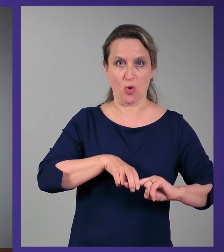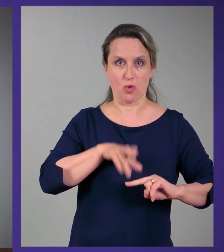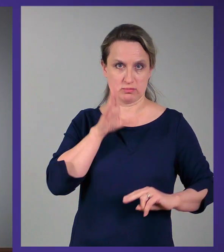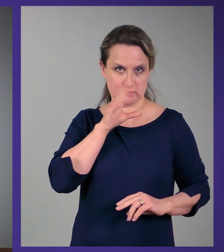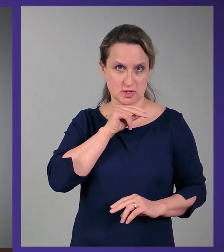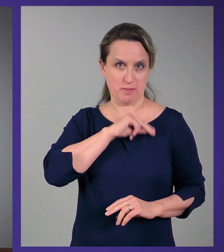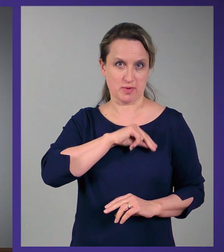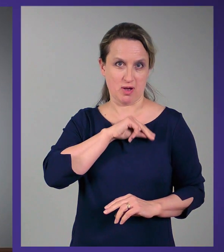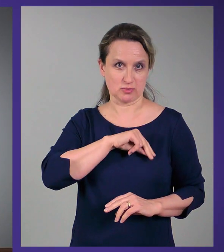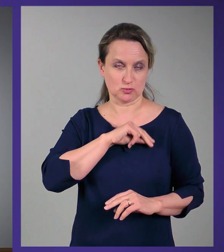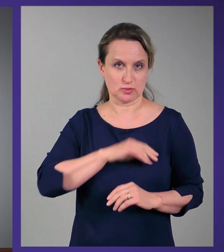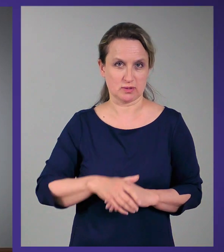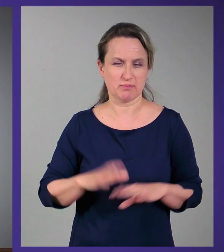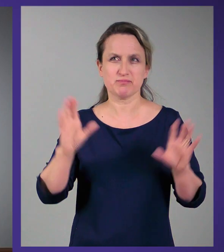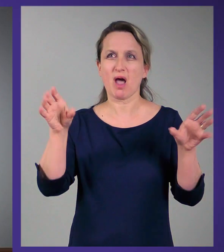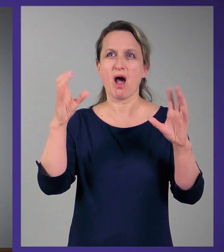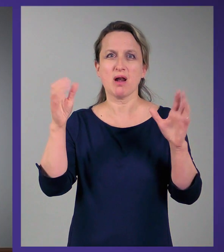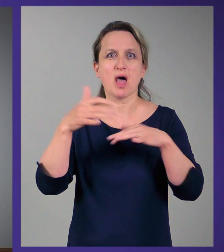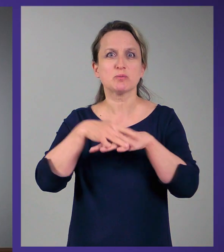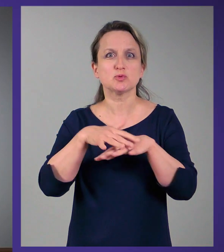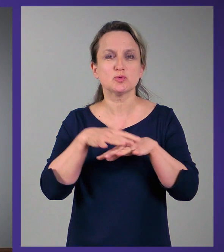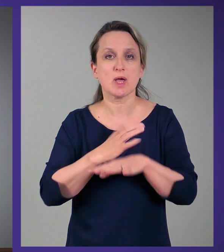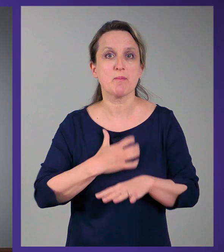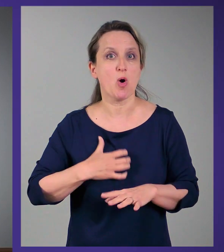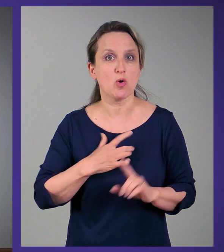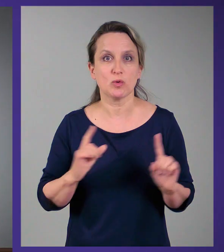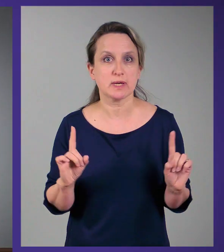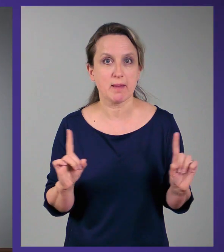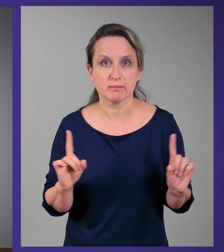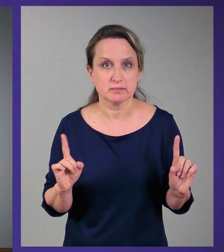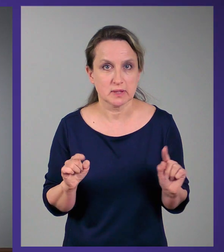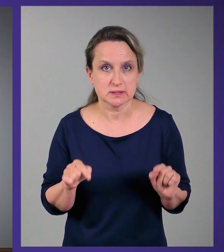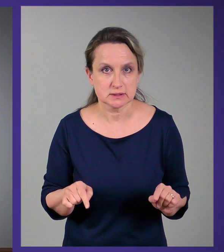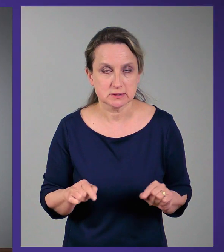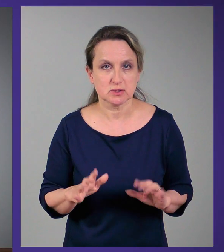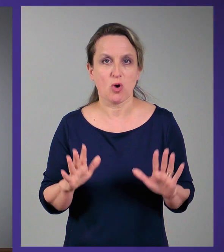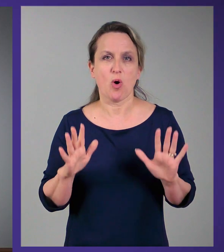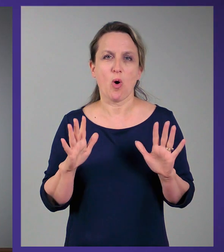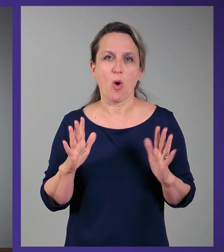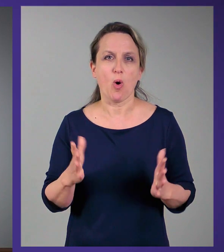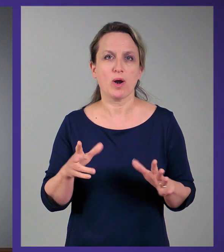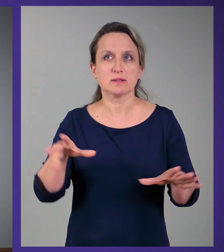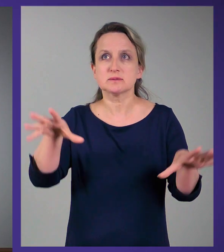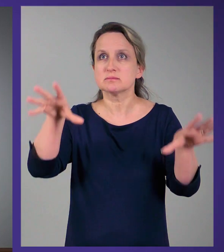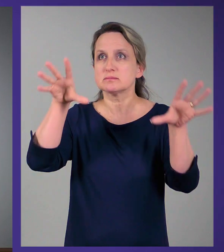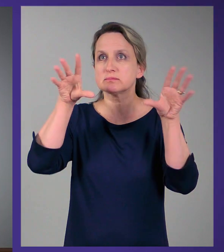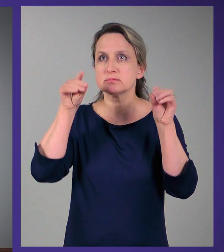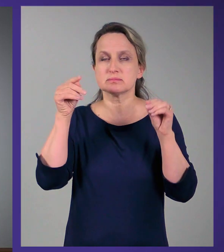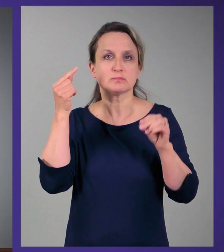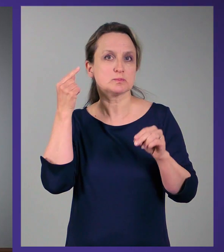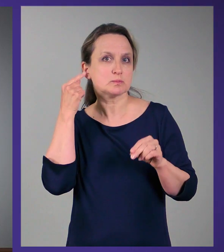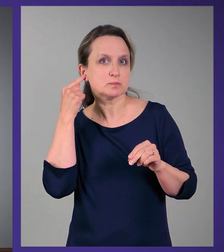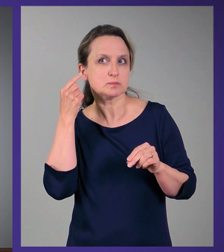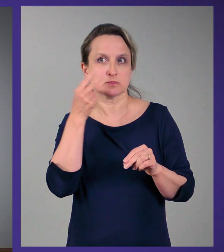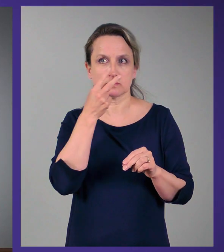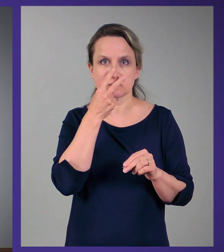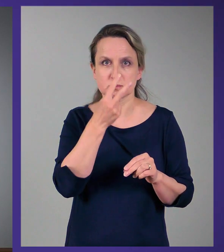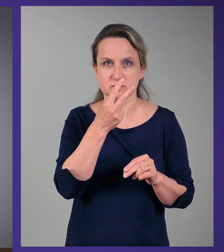Alarmsüsteemide puhul on oluline märksõna see, et ta oleks mitme meele kaudu tajutav. Kuulmislanguse vaates on